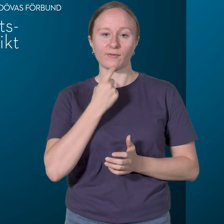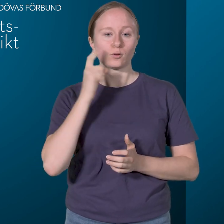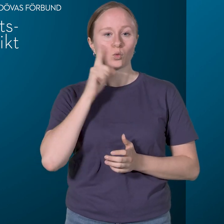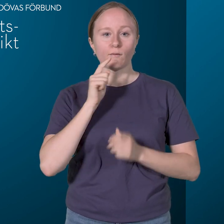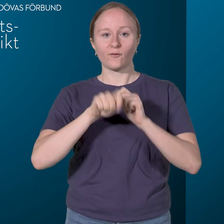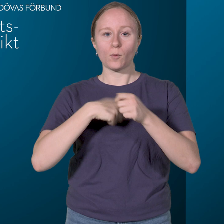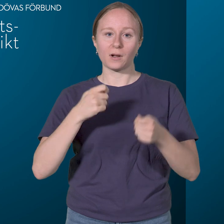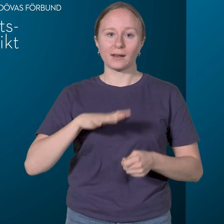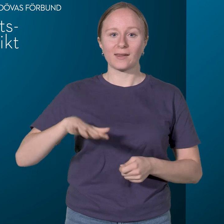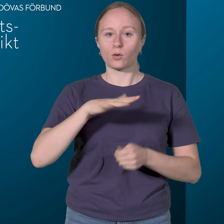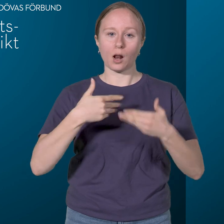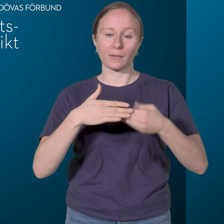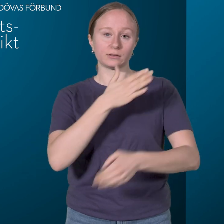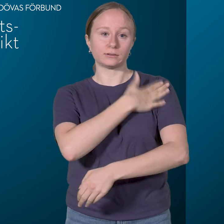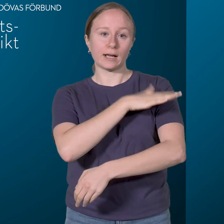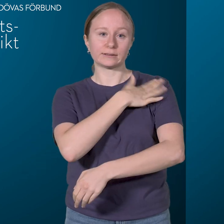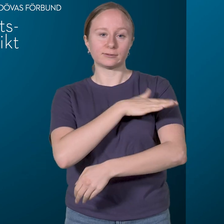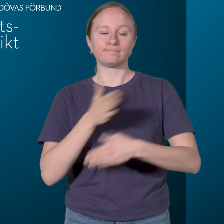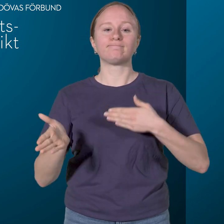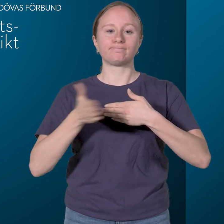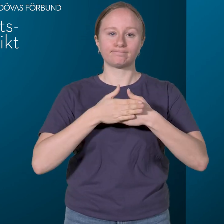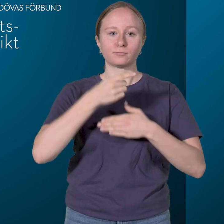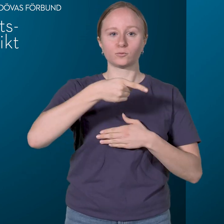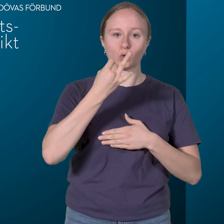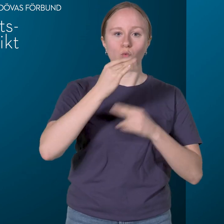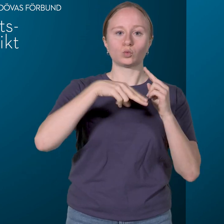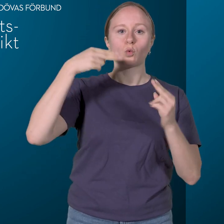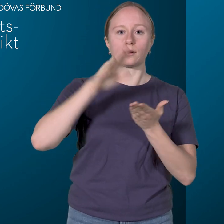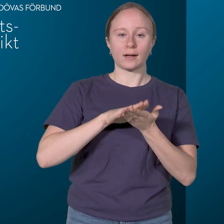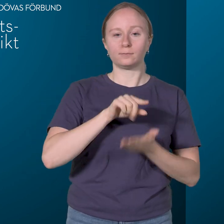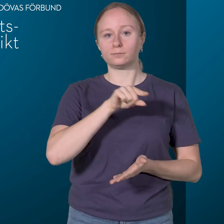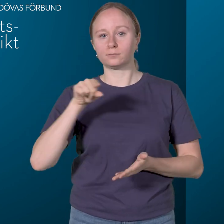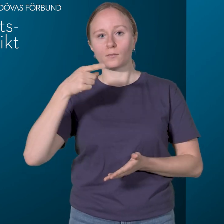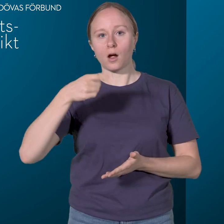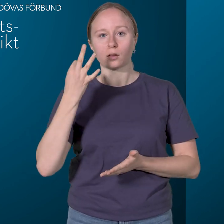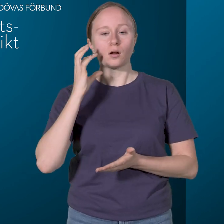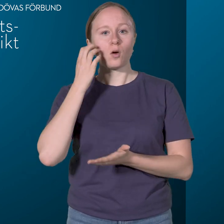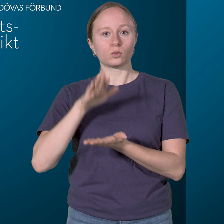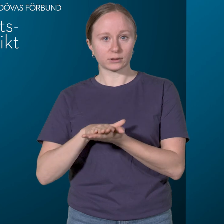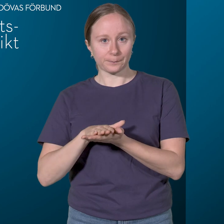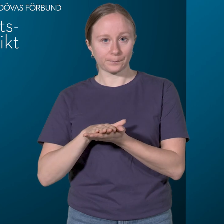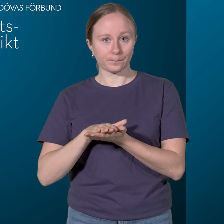Finlands Dövas Förbunds tjänster inom regionarbetet håller stängt 17.6–18.8.